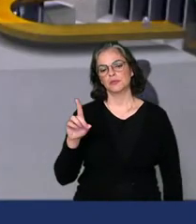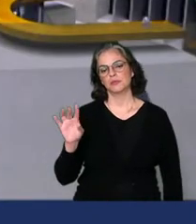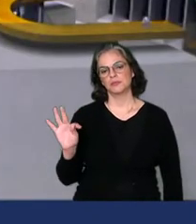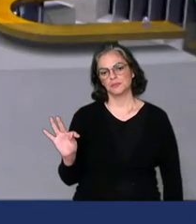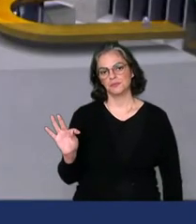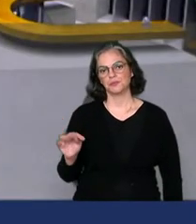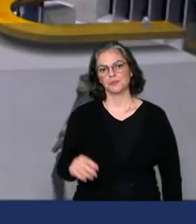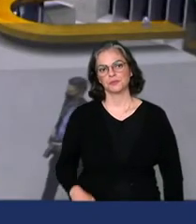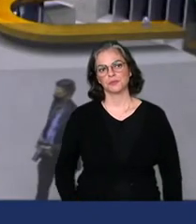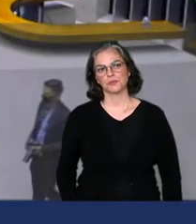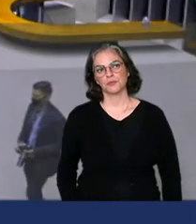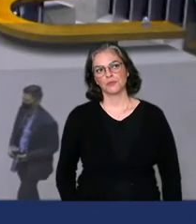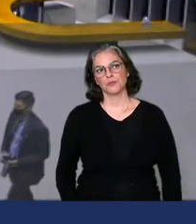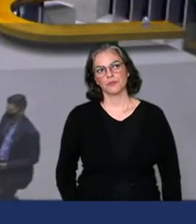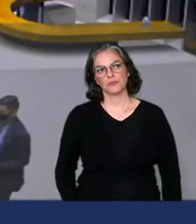[PRESIDENTE]: PSB.